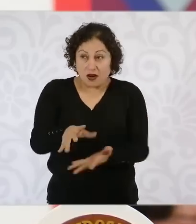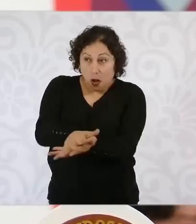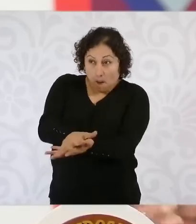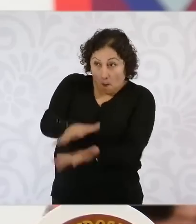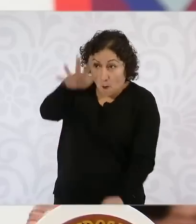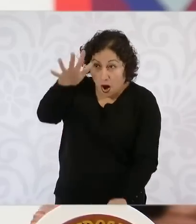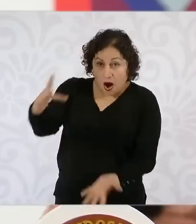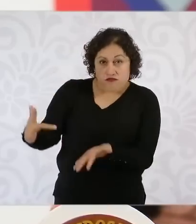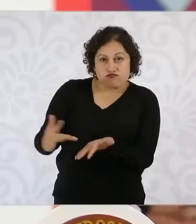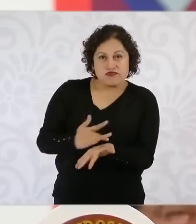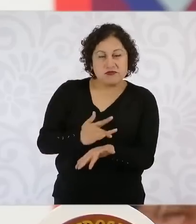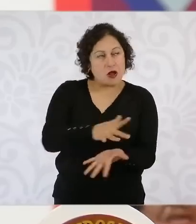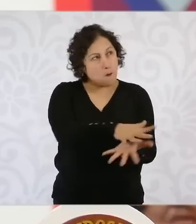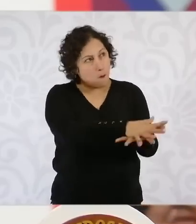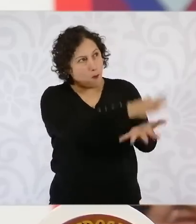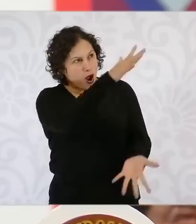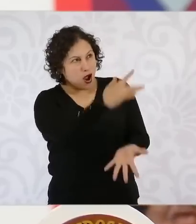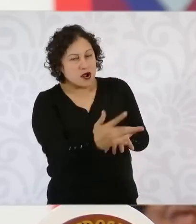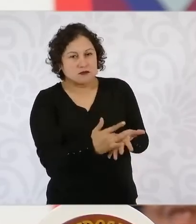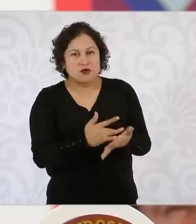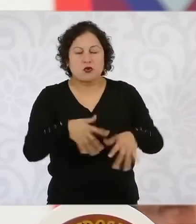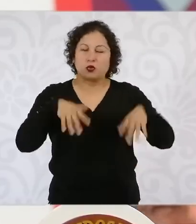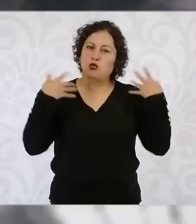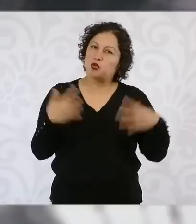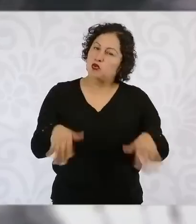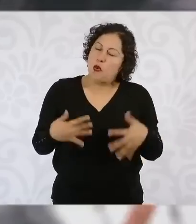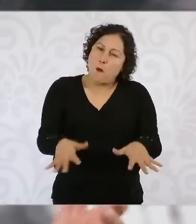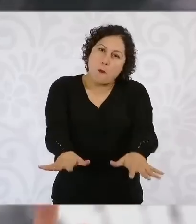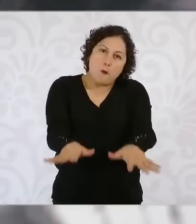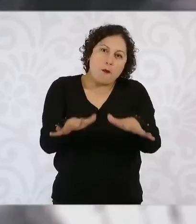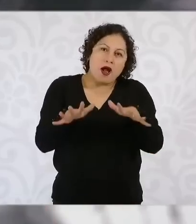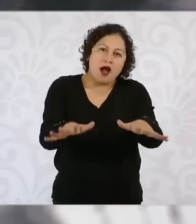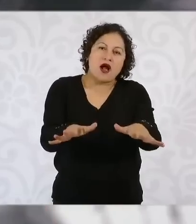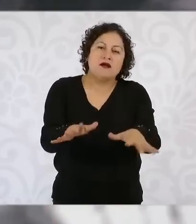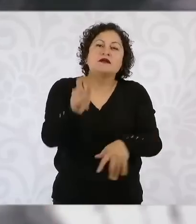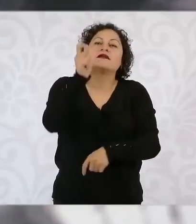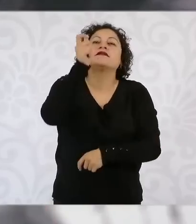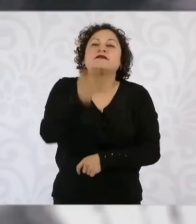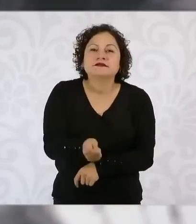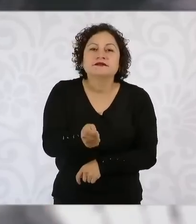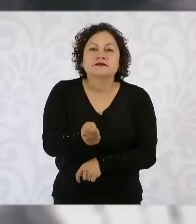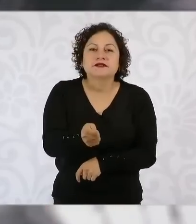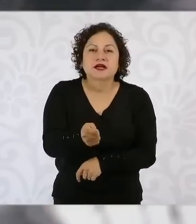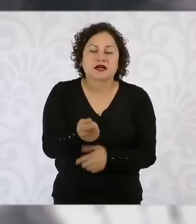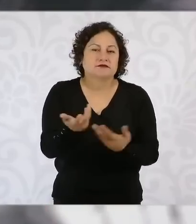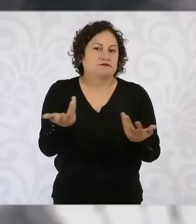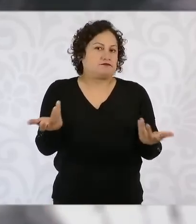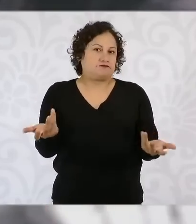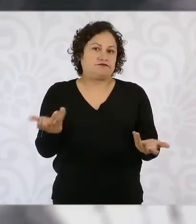y eso habla Pues de que estamos construyendo pues este gran acuerdo de desarrollo del país que es